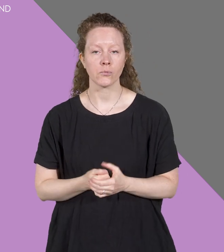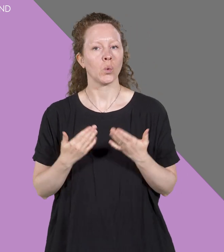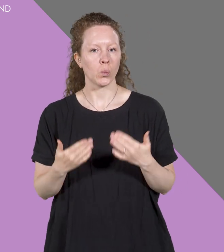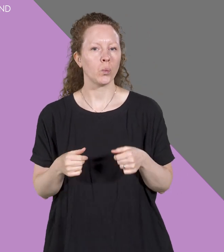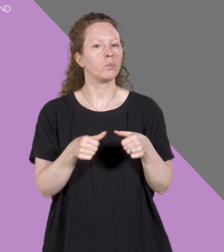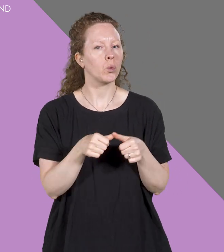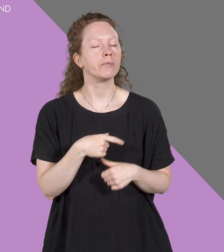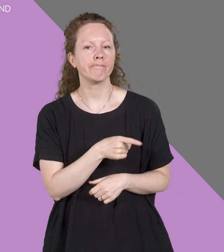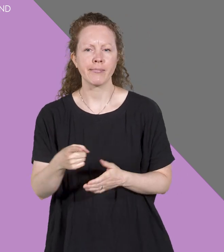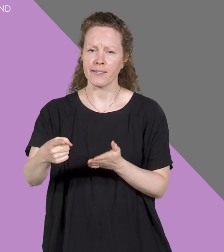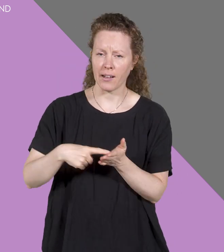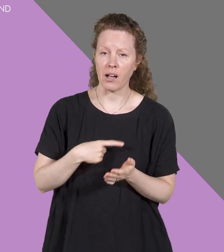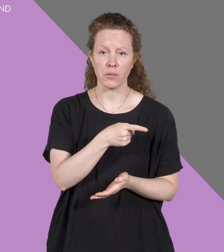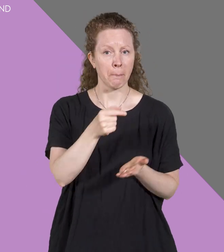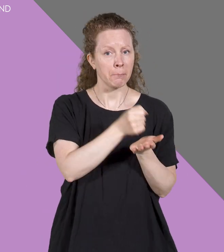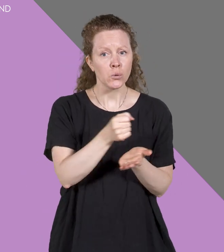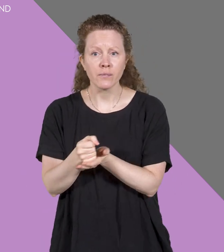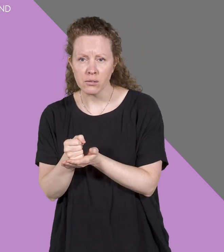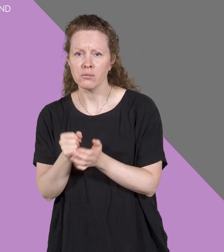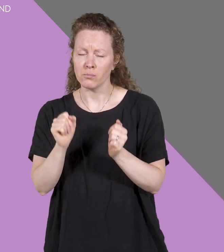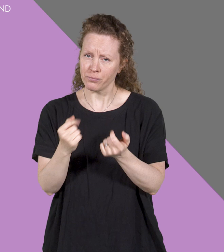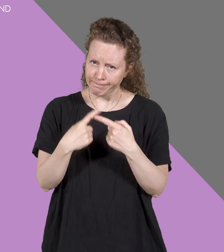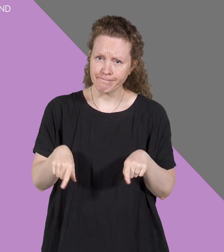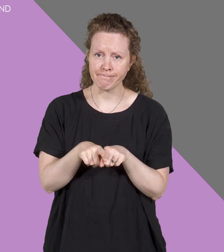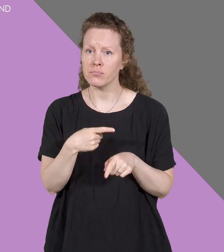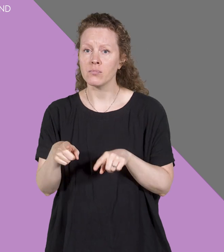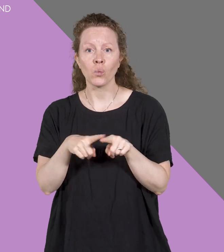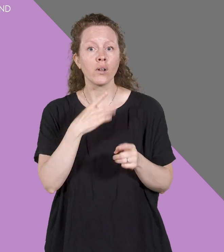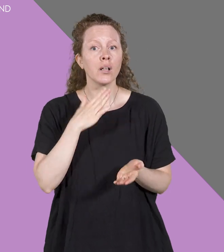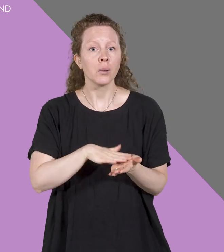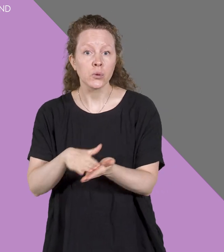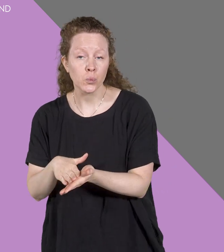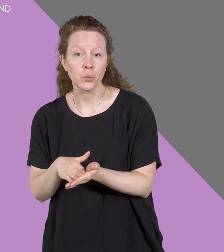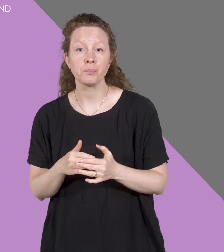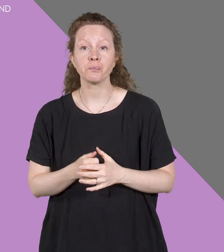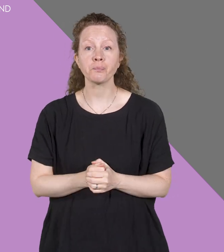Följaktligen kräver organisationerna ett mer aktivt grepp av beslutsfattarna - för att verkställa rekommendationerna.